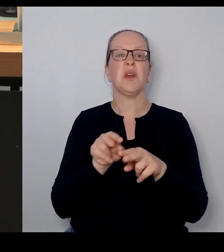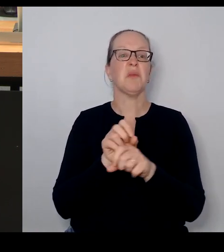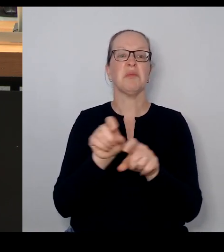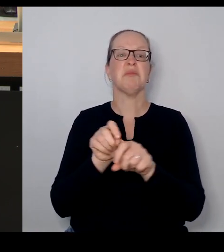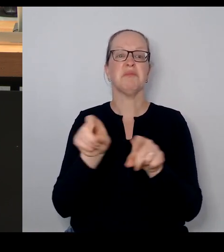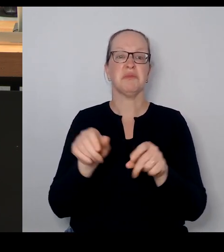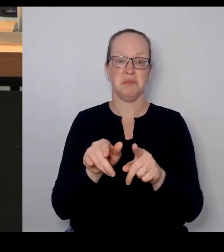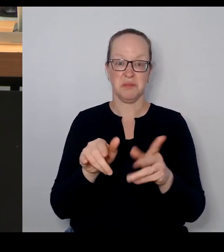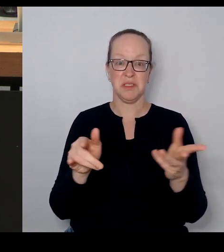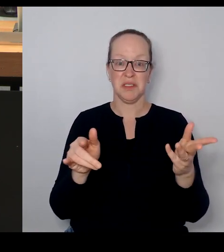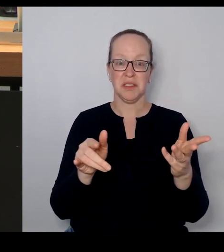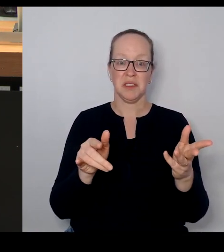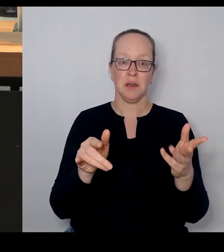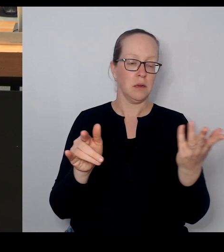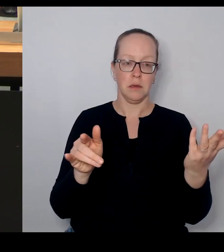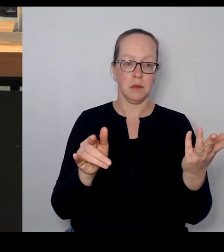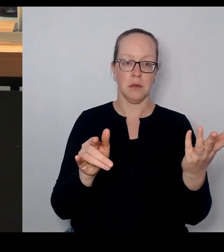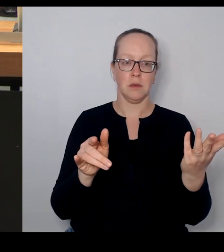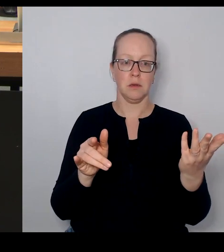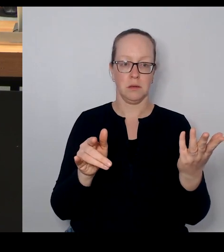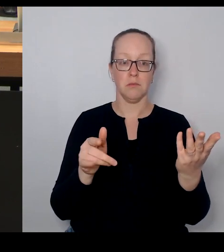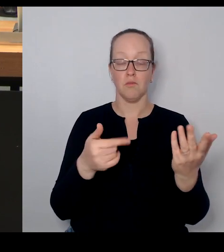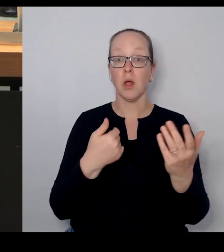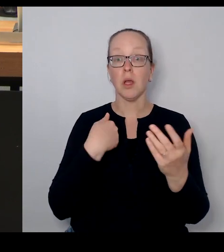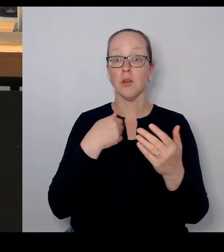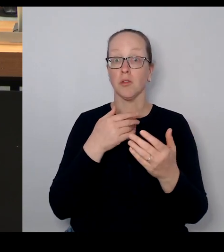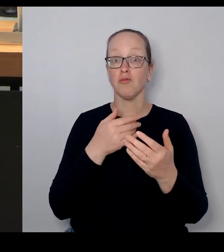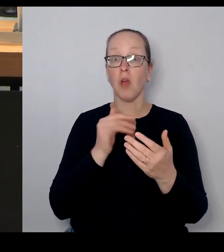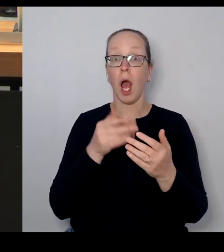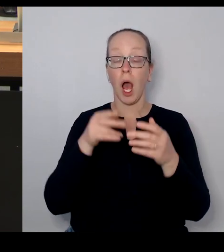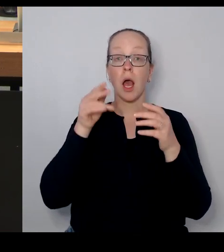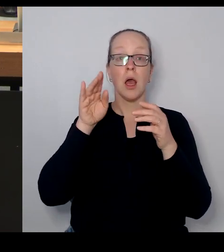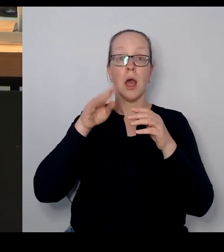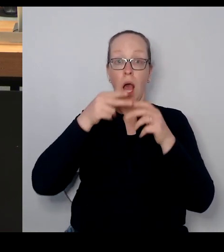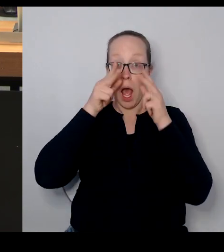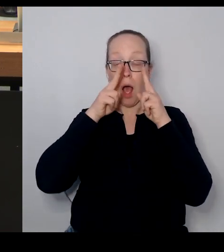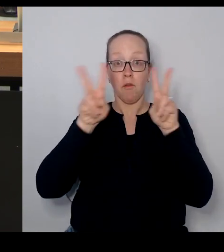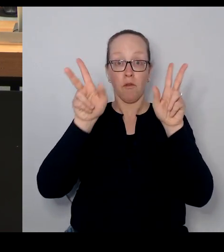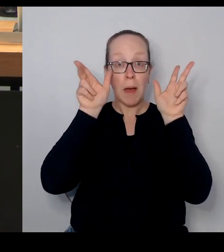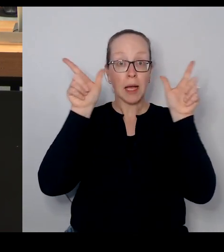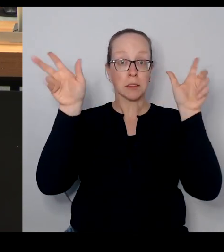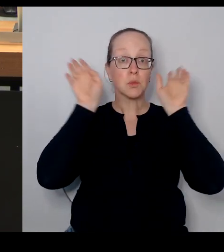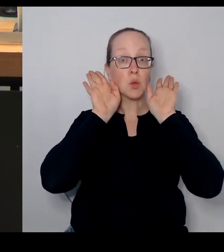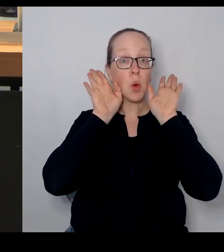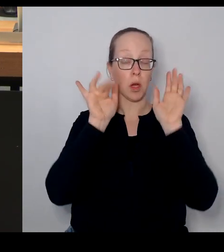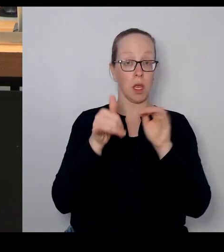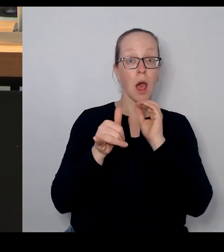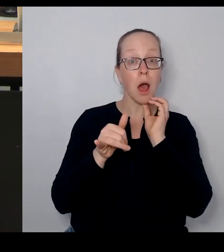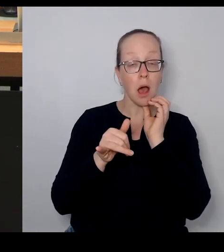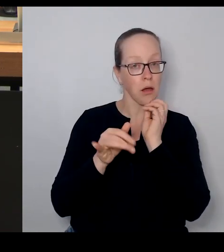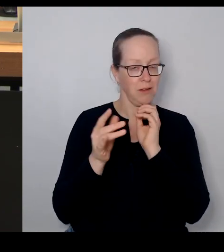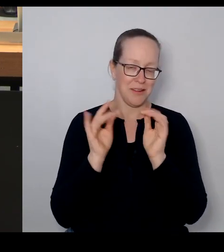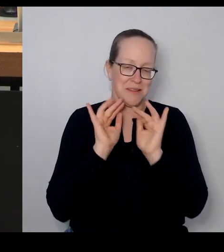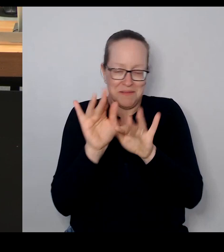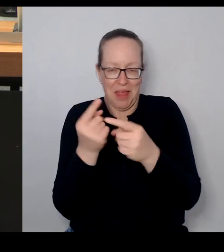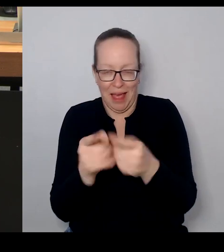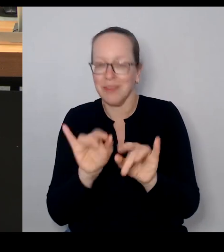nicht immer den Eindruck macht, Sie haben in der letzten Sitzung des Ausschusses für Stadtentwicklung Bauen Wohnen etwas gesagt, was für